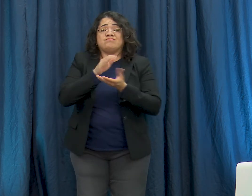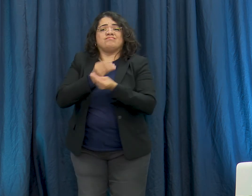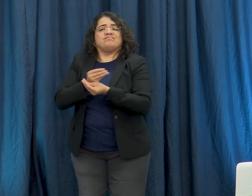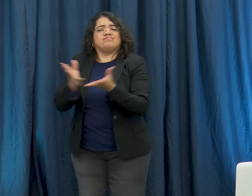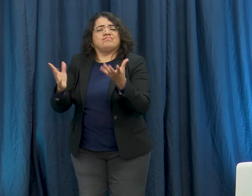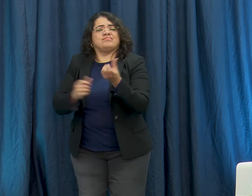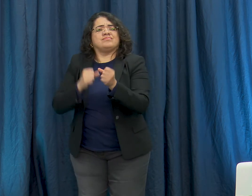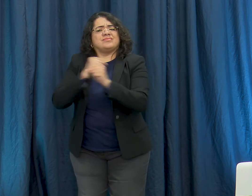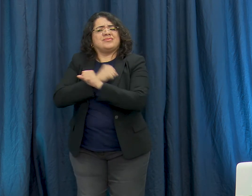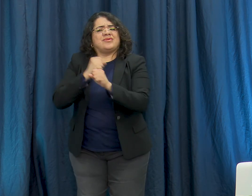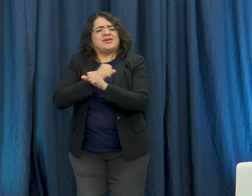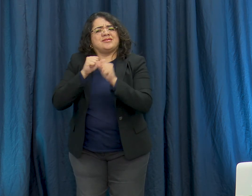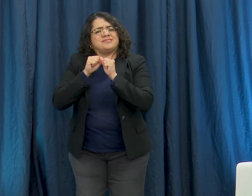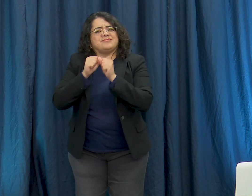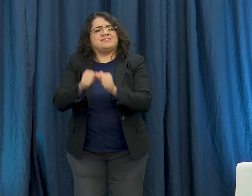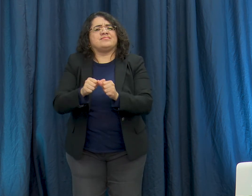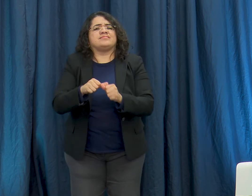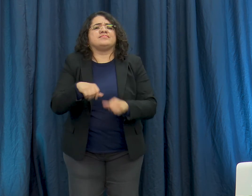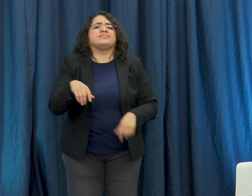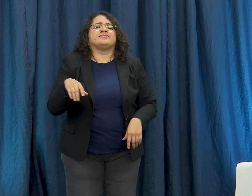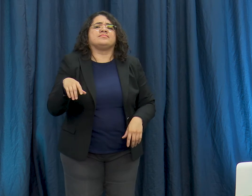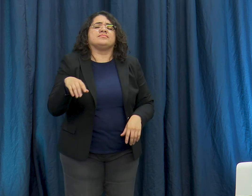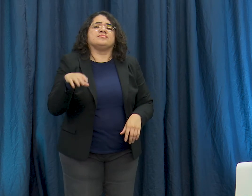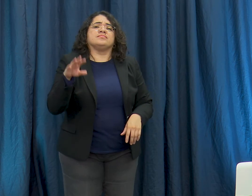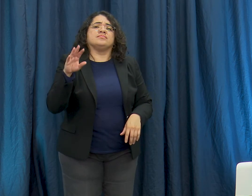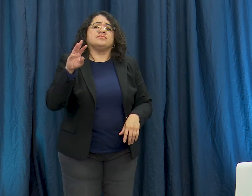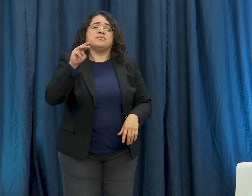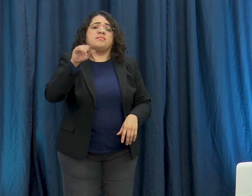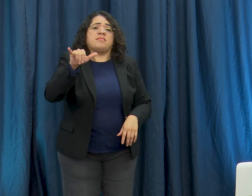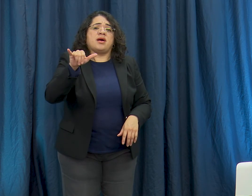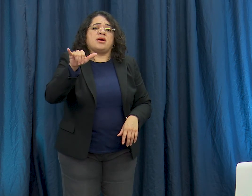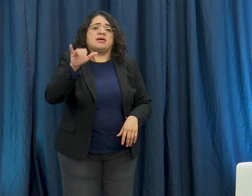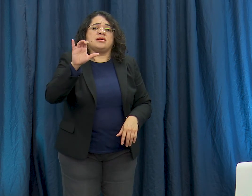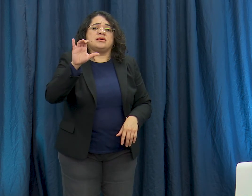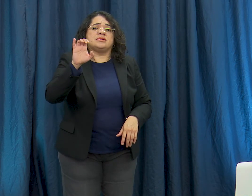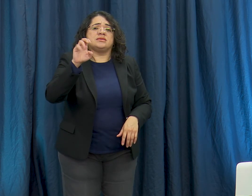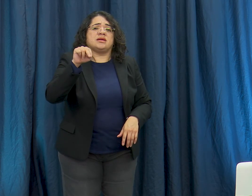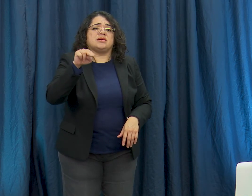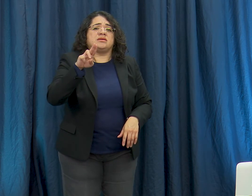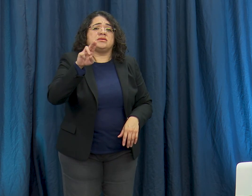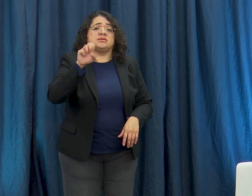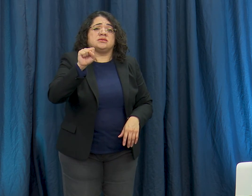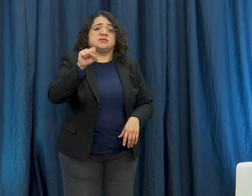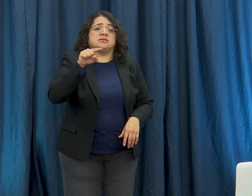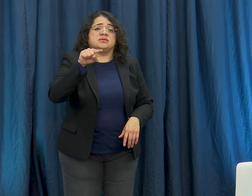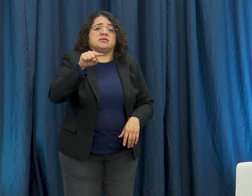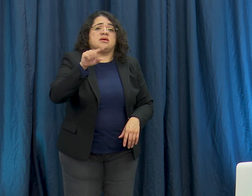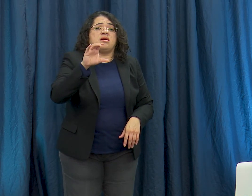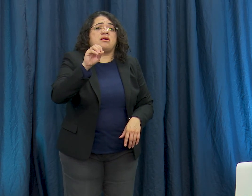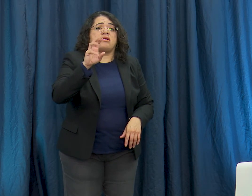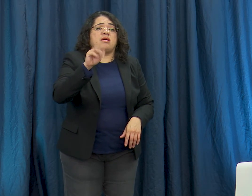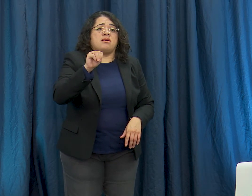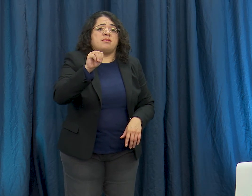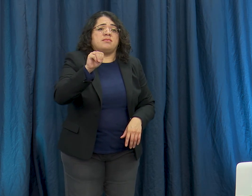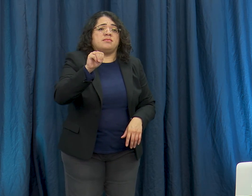enzo puede ear al my senses Starcom para completar sulfur may see own aura